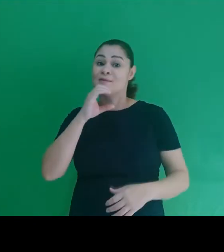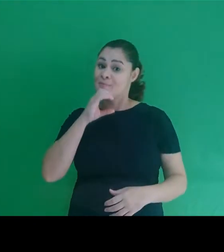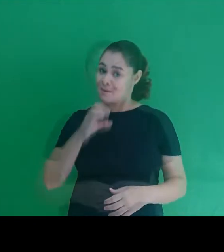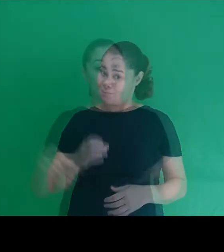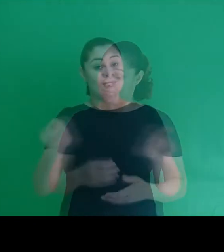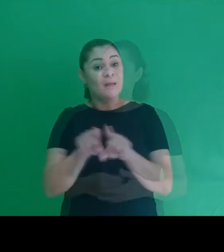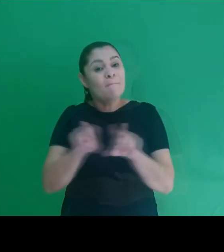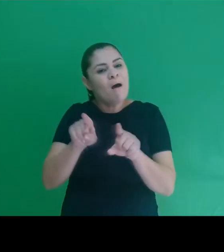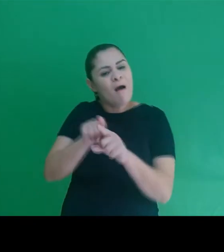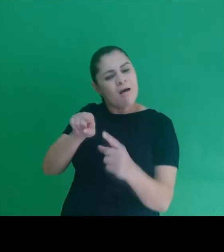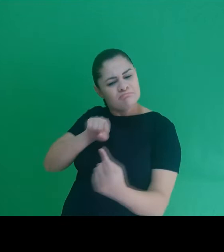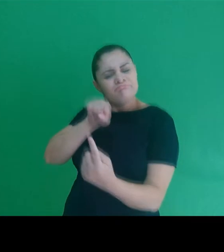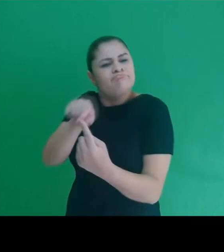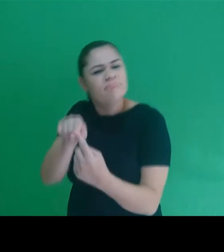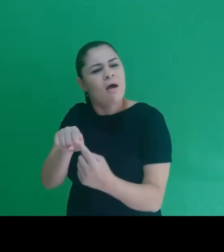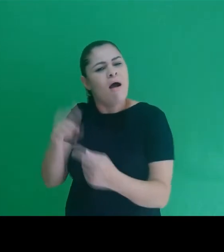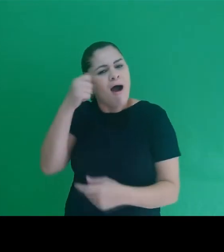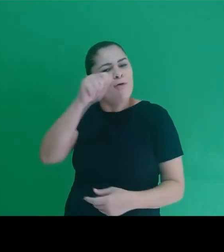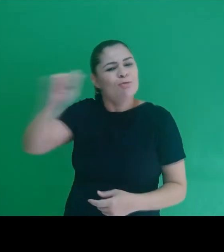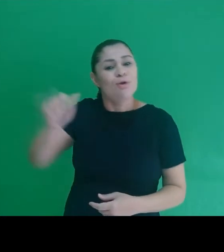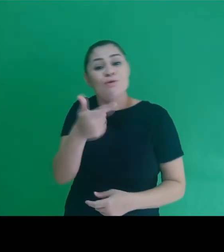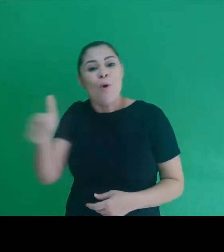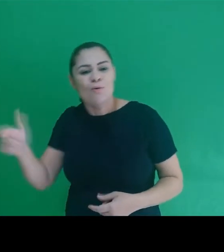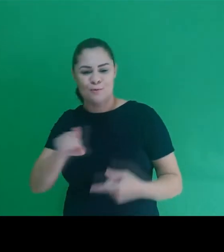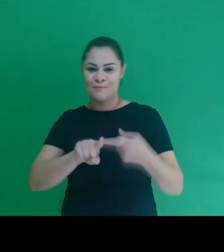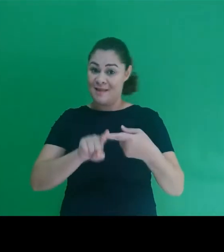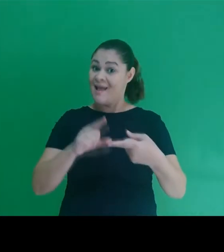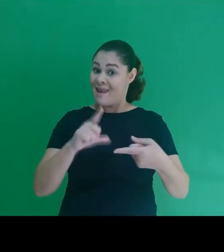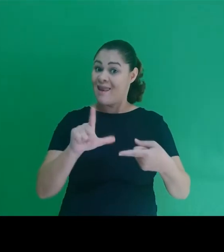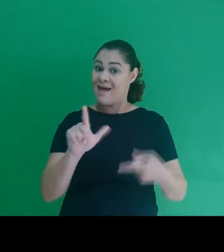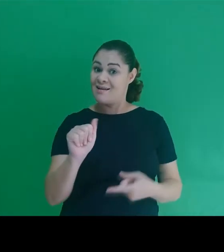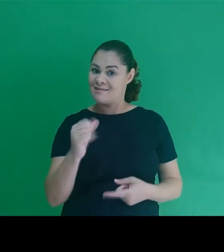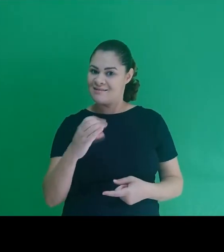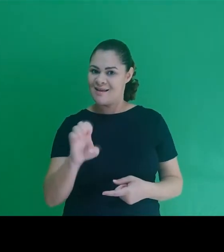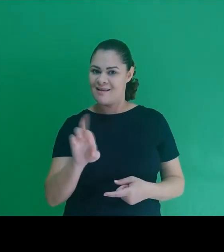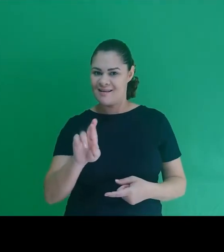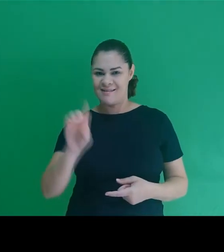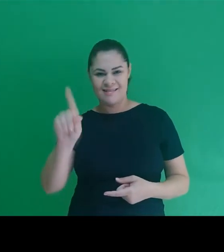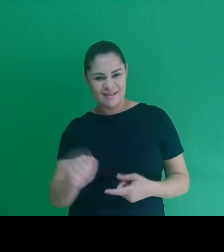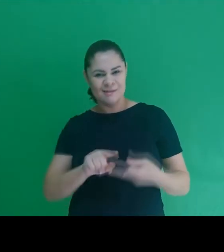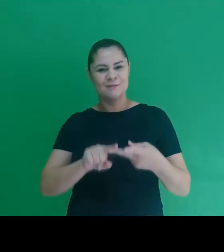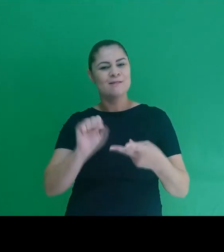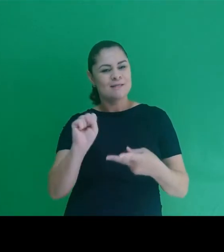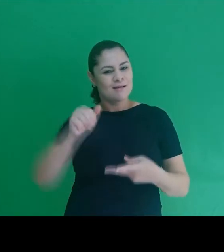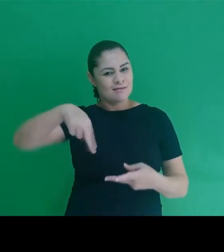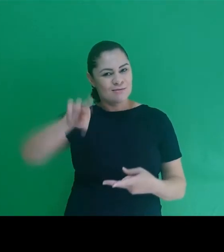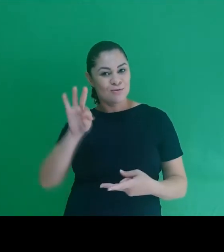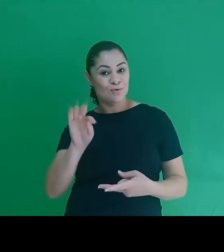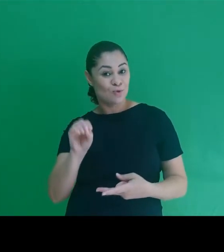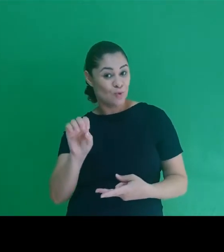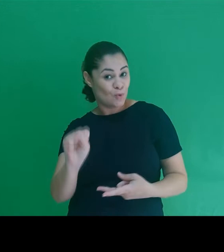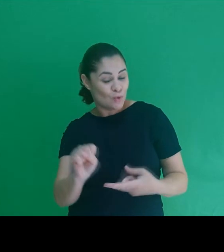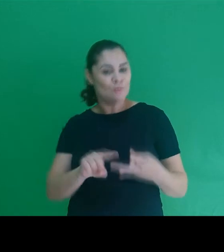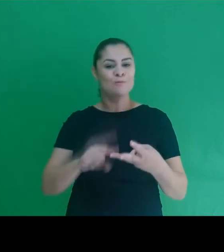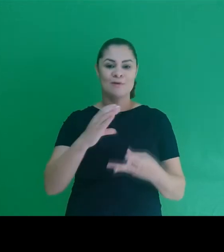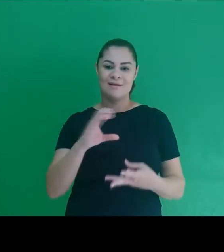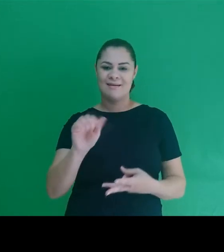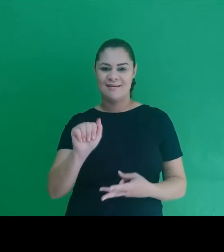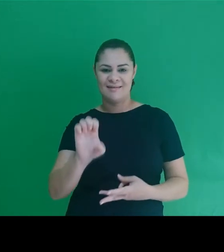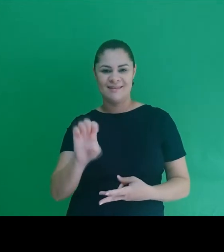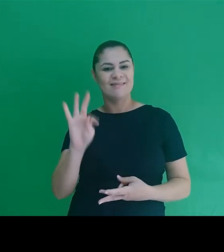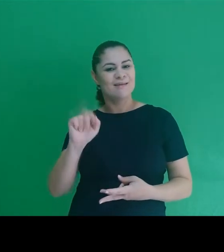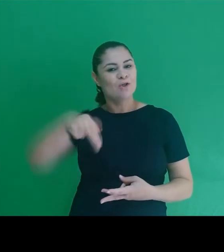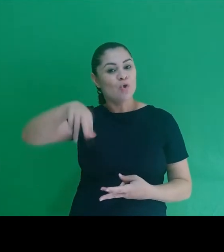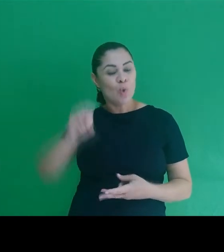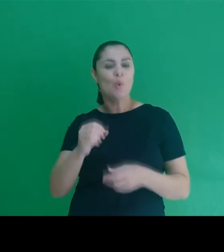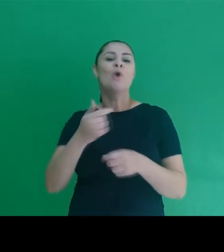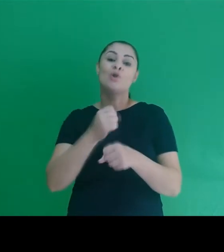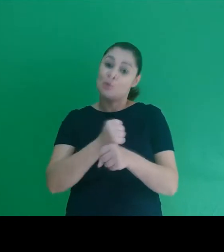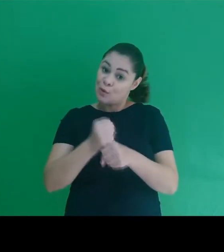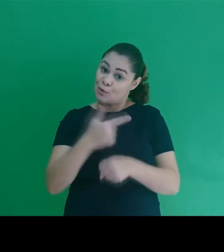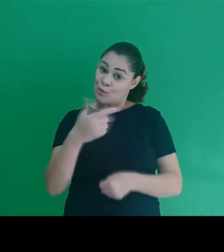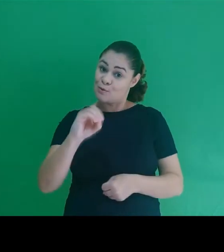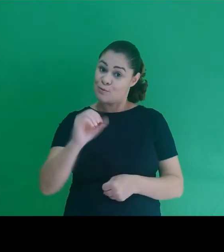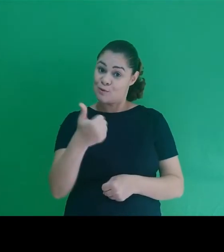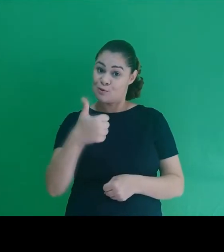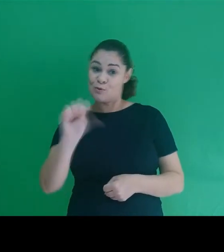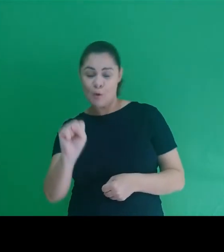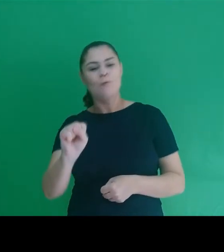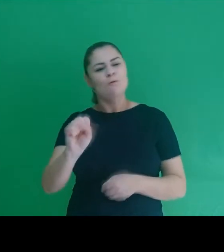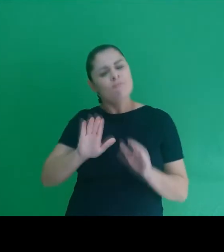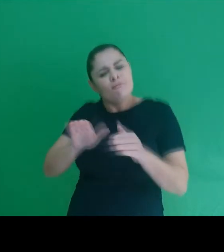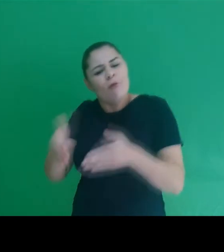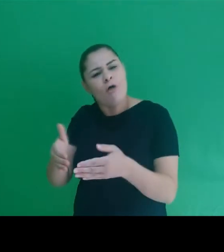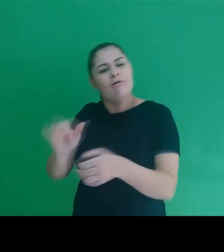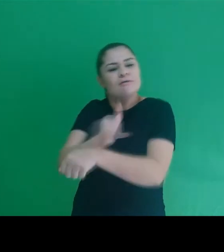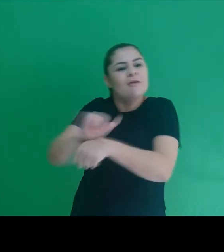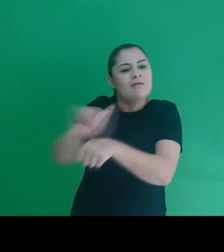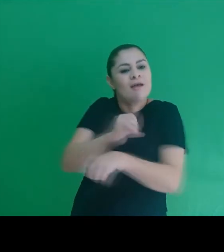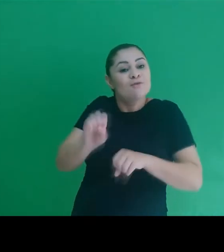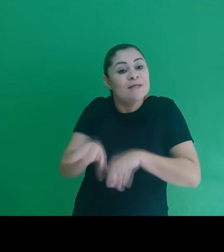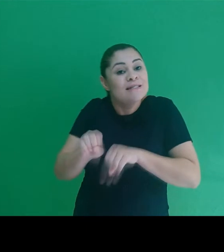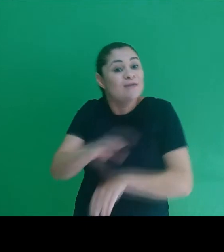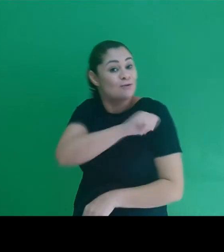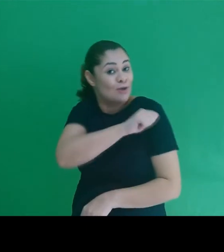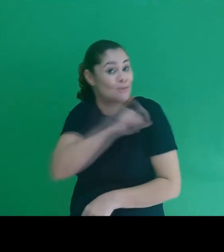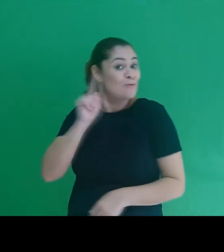Também nos baseamos em muitos momentos em Lacerda, Santos e Caetano (2018) por focar